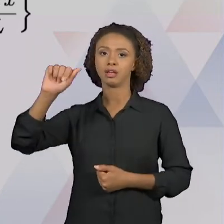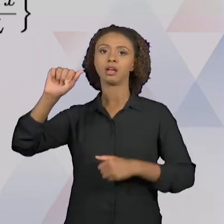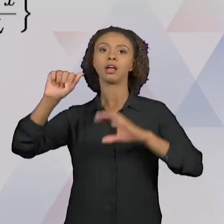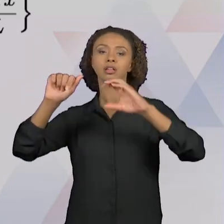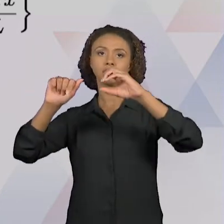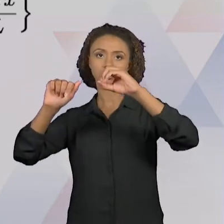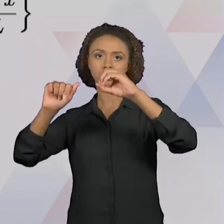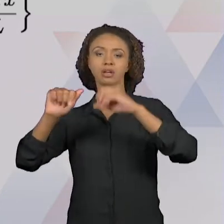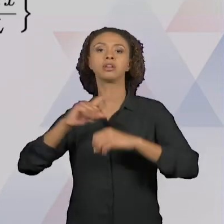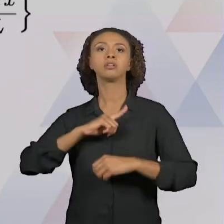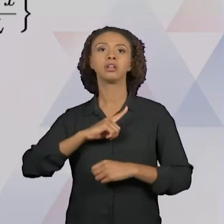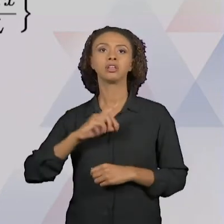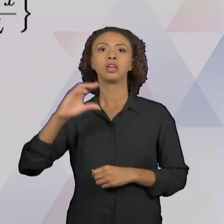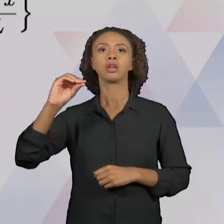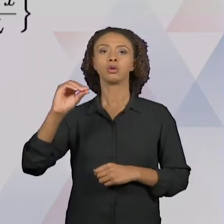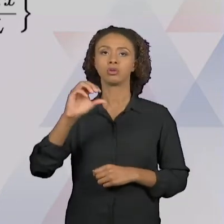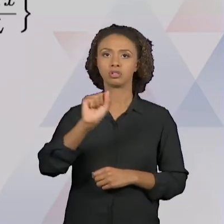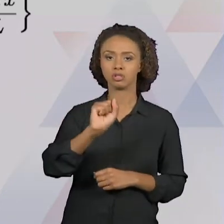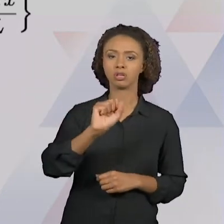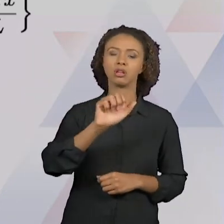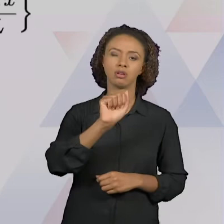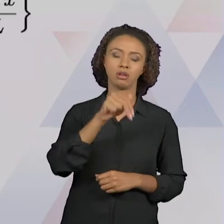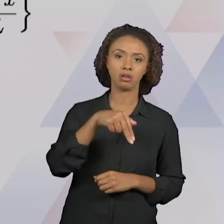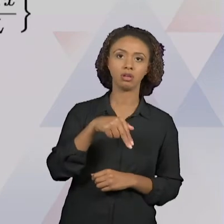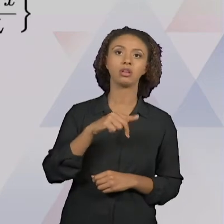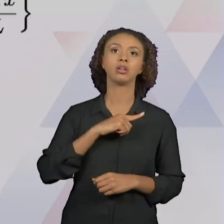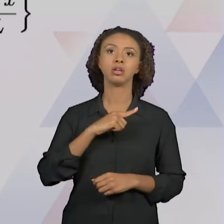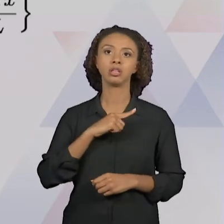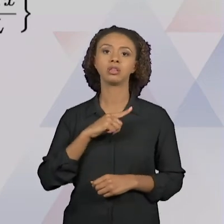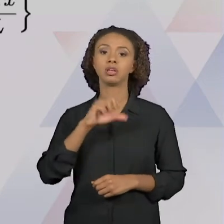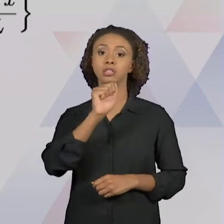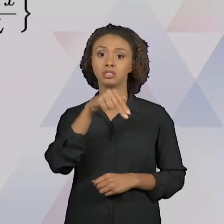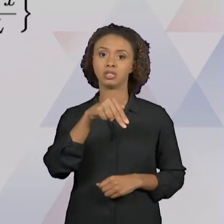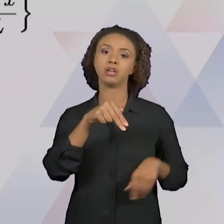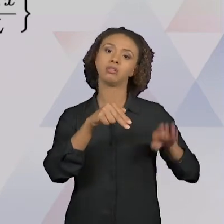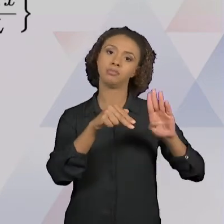COEFICIENTE "AN", O TERMO COSSENOS COEFICIENTE "BN".